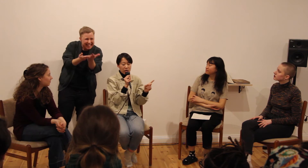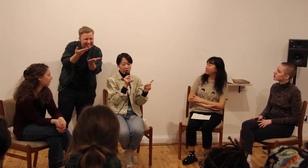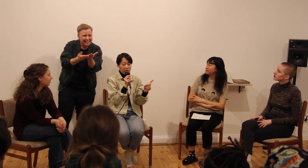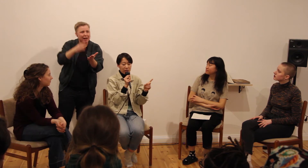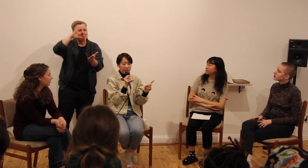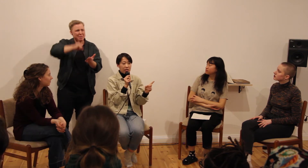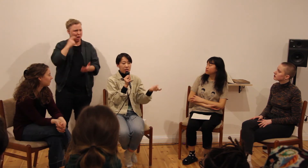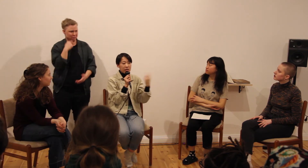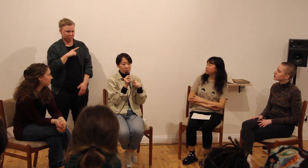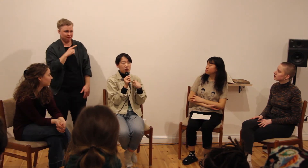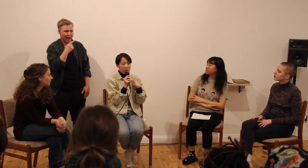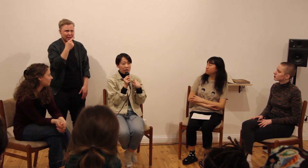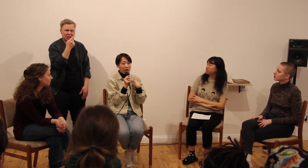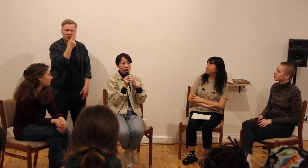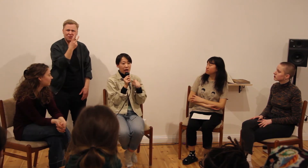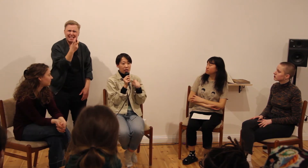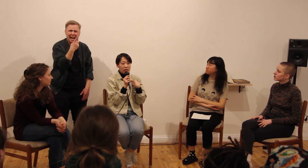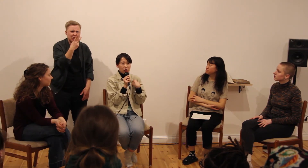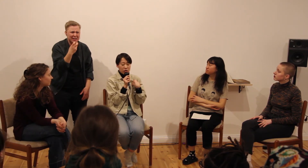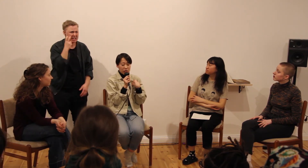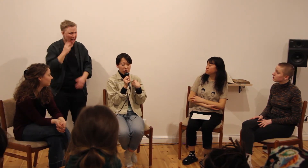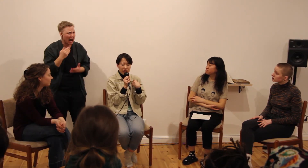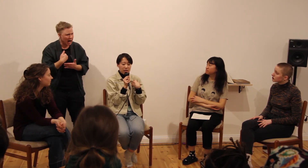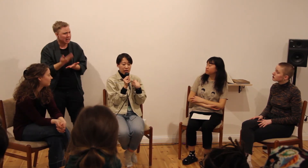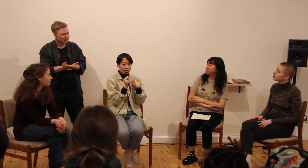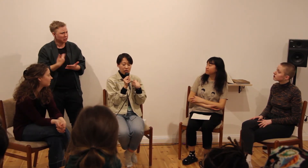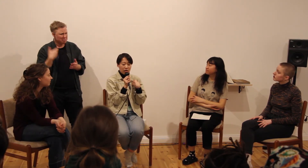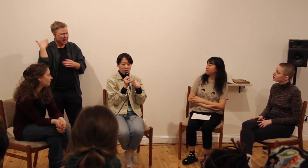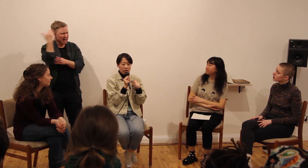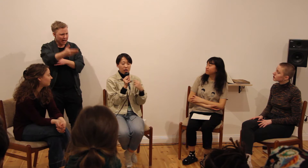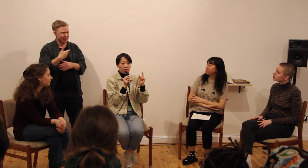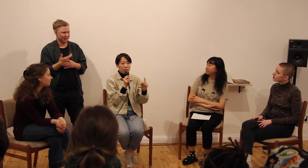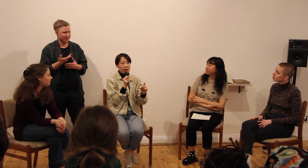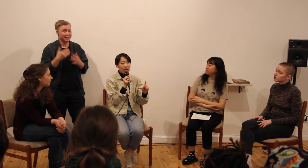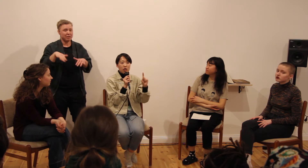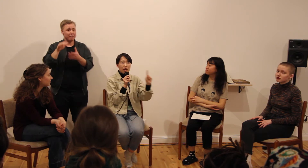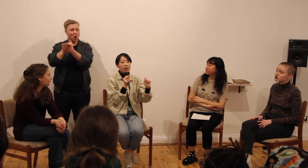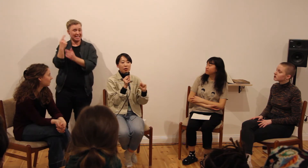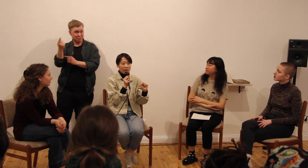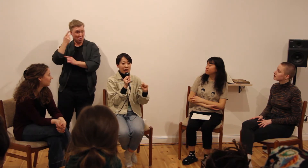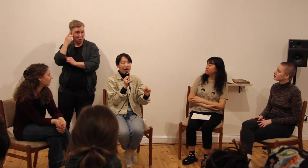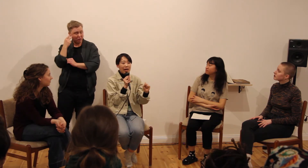Ein hörender Freund kam zu mir und meinte: "Bora du bist ein CODA."